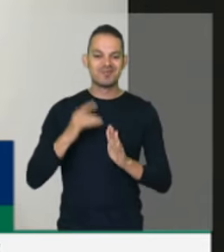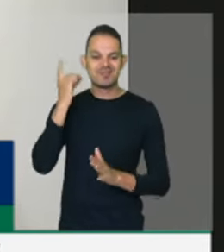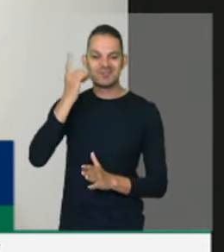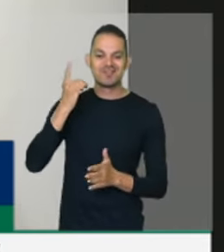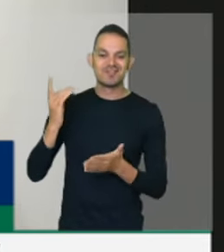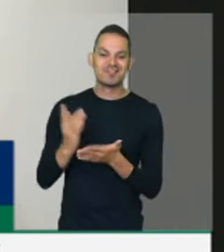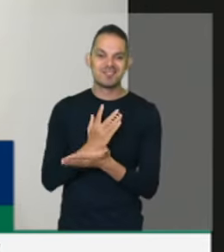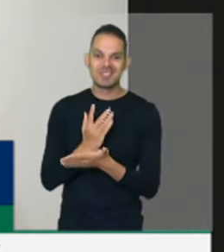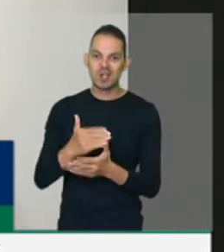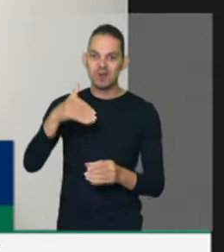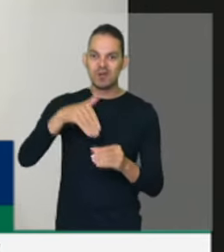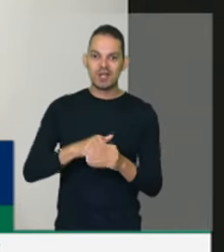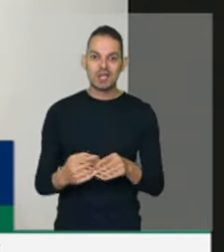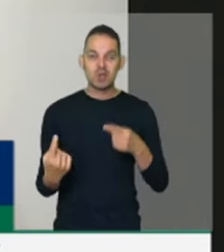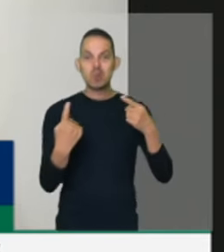PROJETOS QUE POR ELES... SERIAM REPROVADOS. DUAS MIL